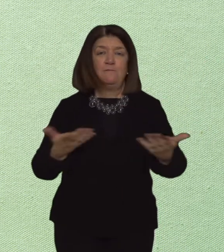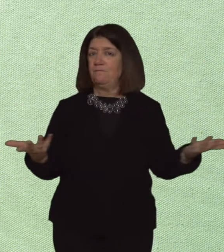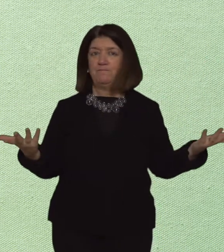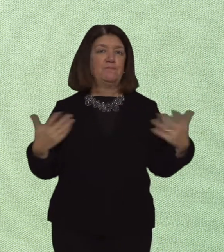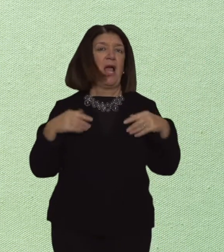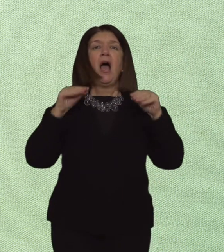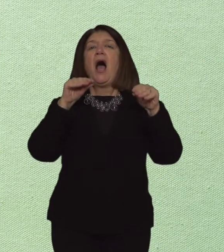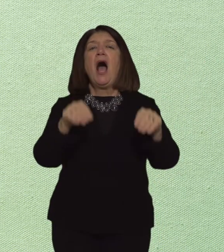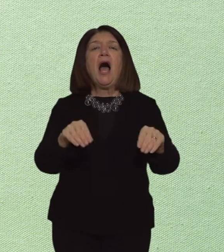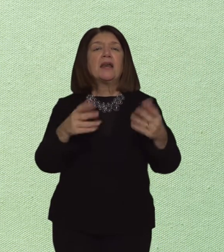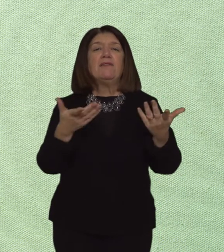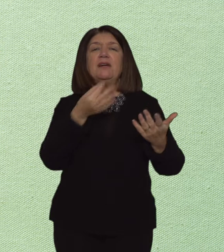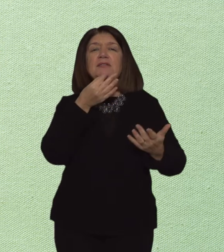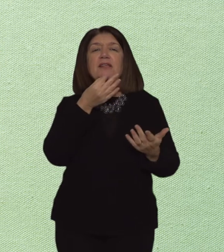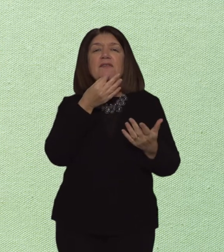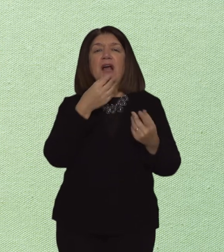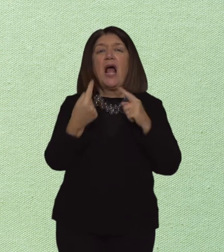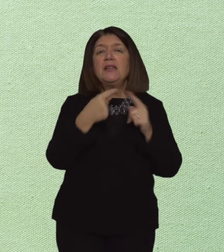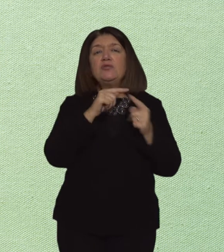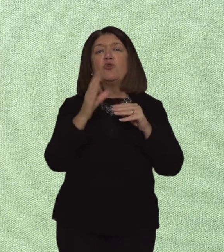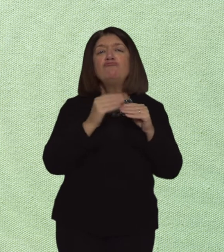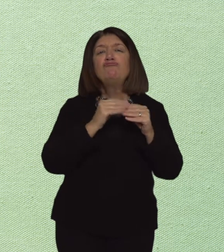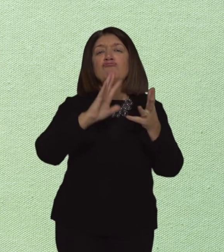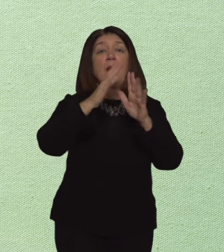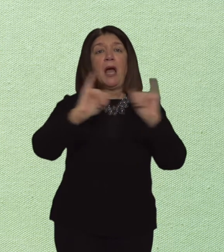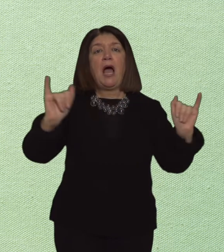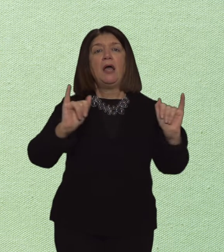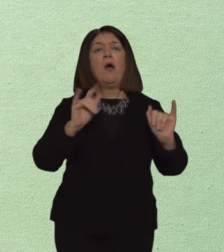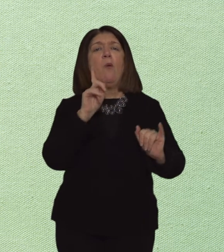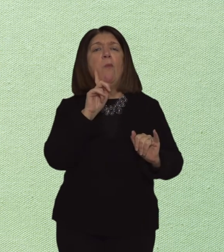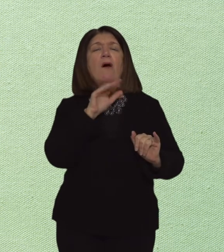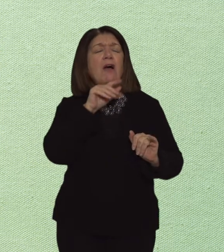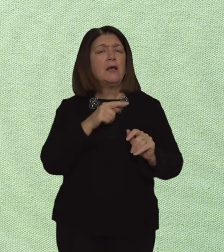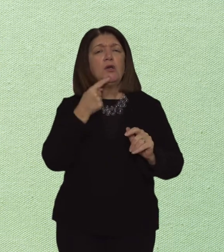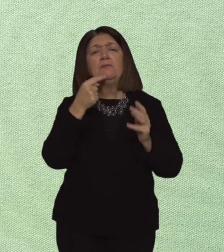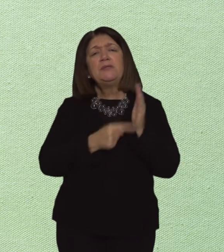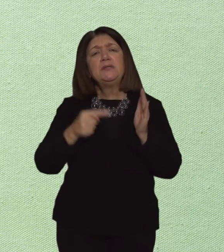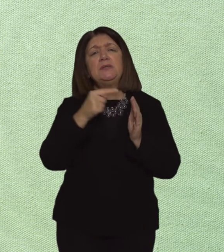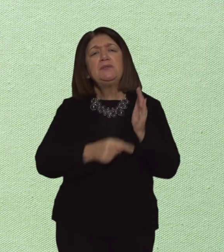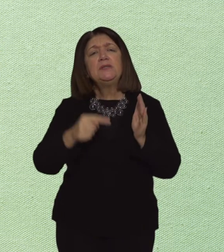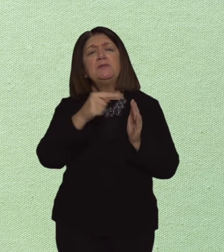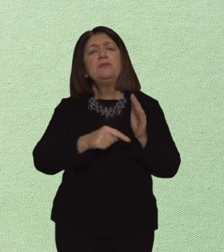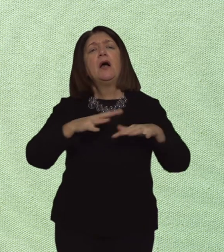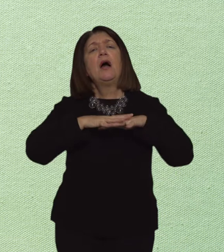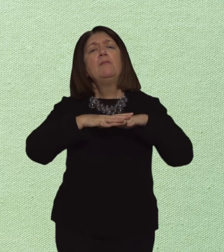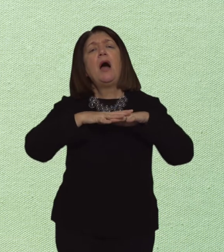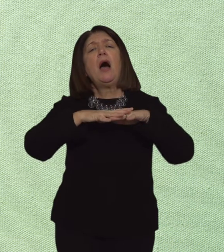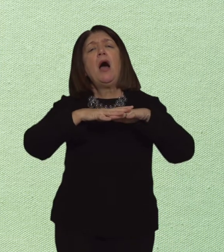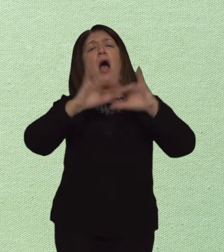niente, questo è poi ciò che i regimi autoritari e totalitari hanno in comune. La democrazia vive esattamente